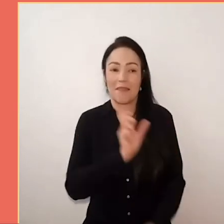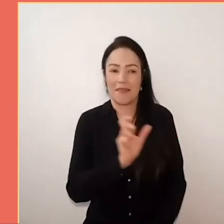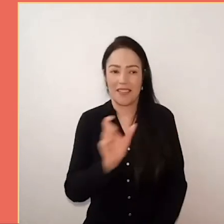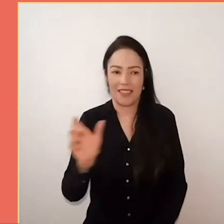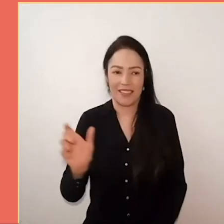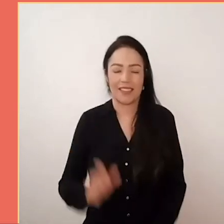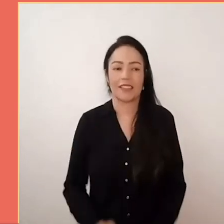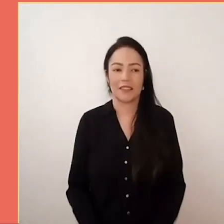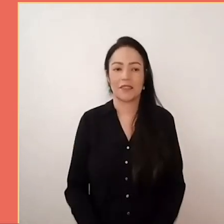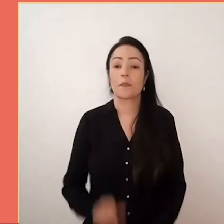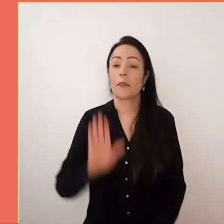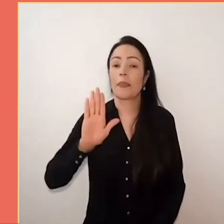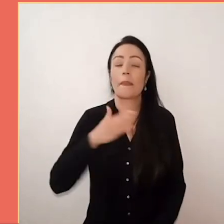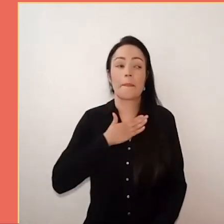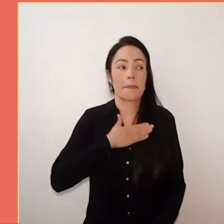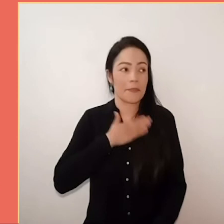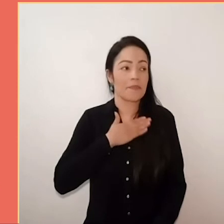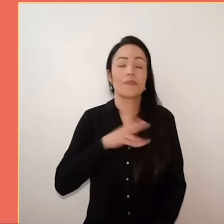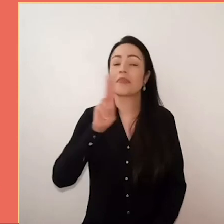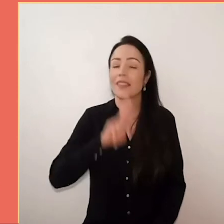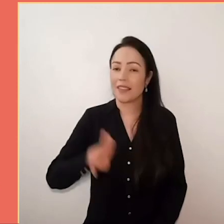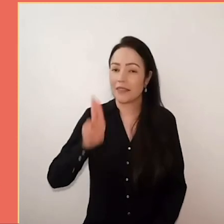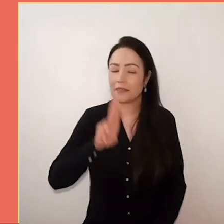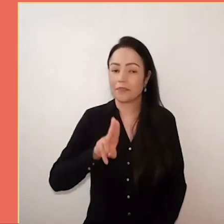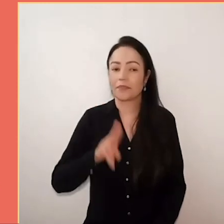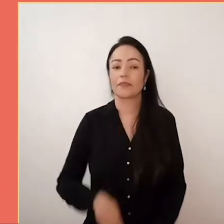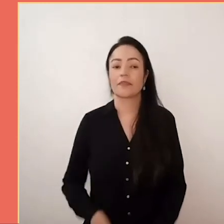mas eu gosto de usá-las no lugar